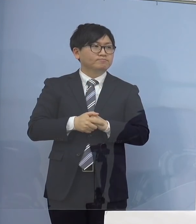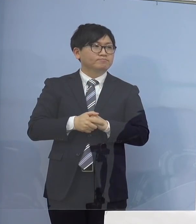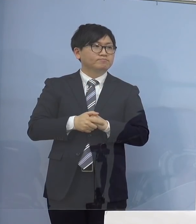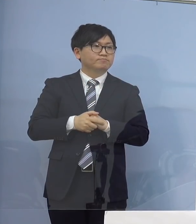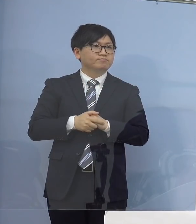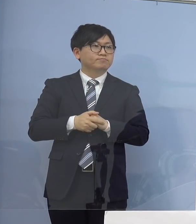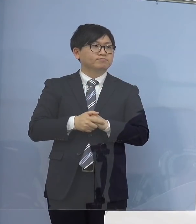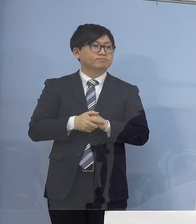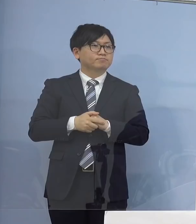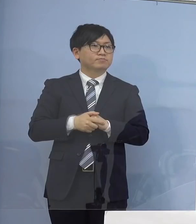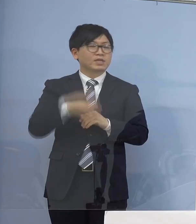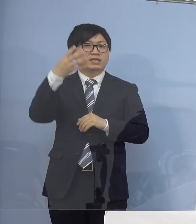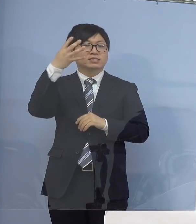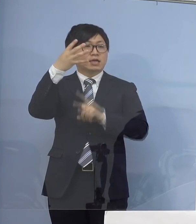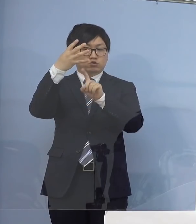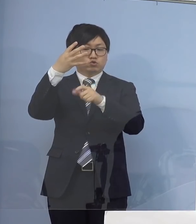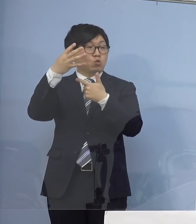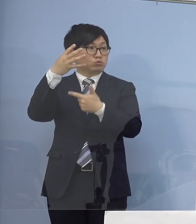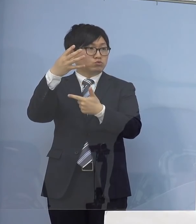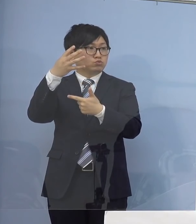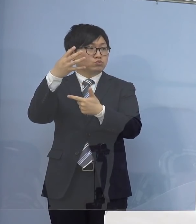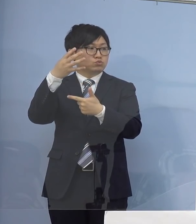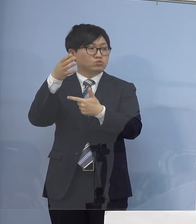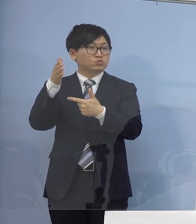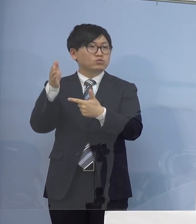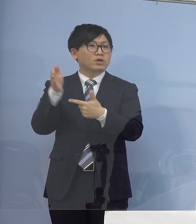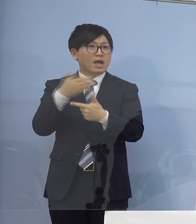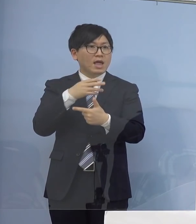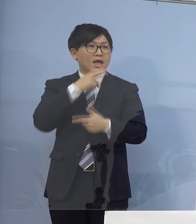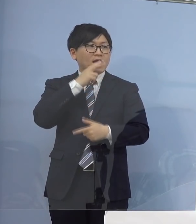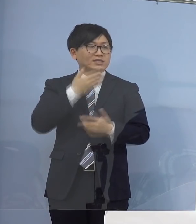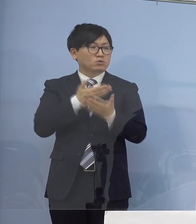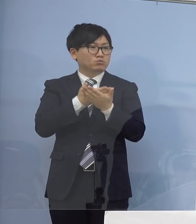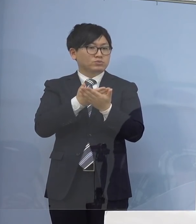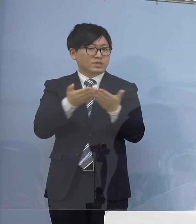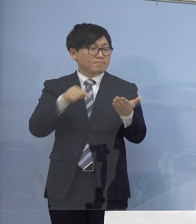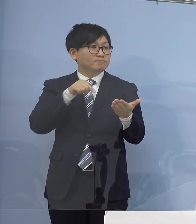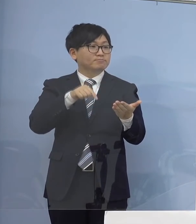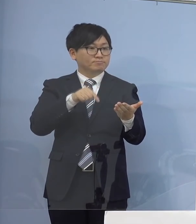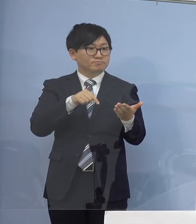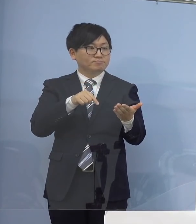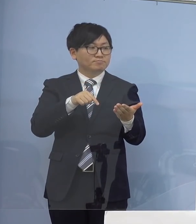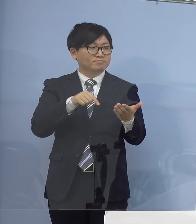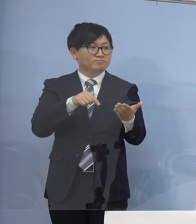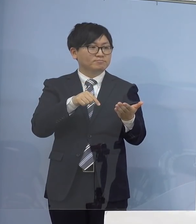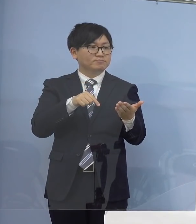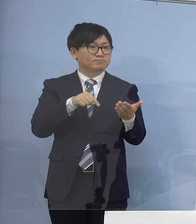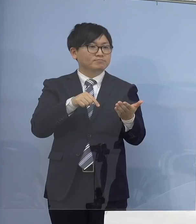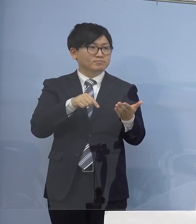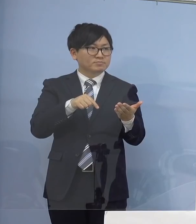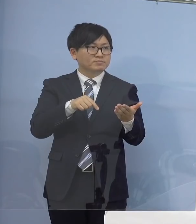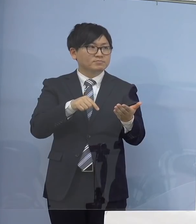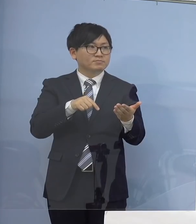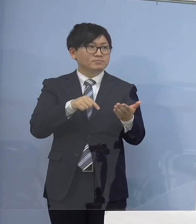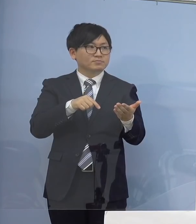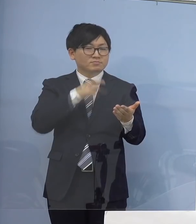4月16日からいわゆる飲食店に 時短の要請をかけさせていただいた